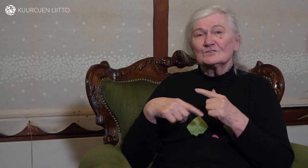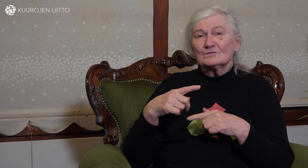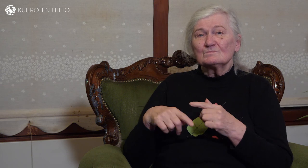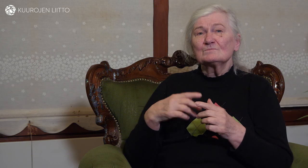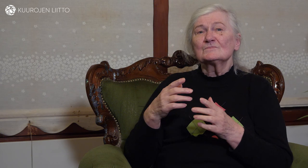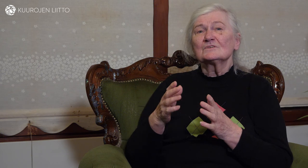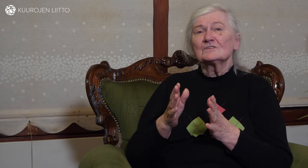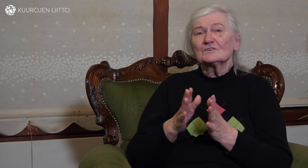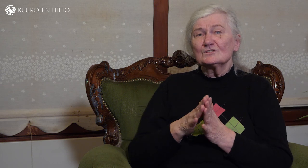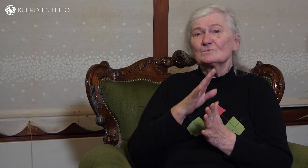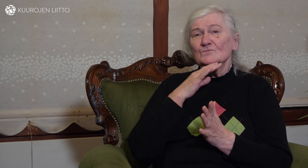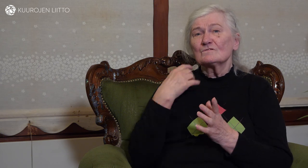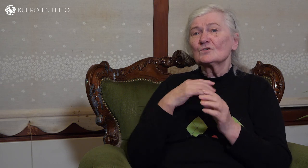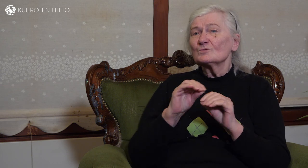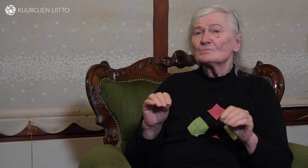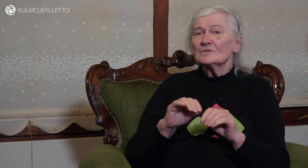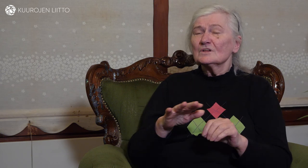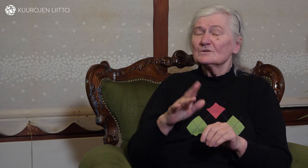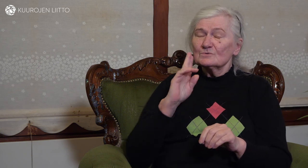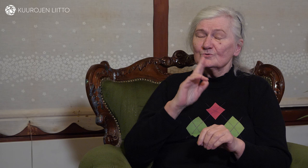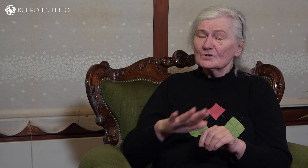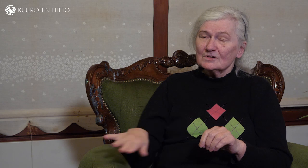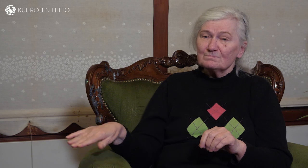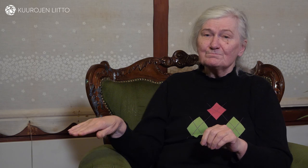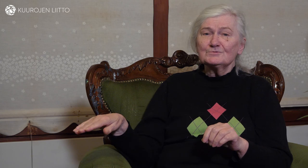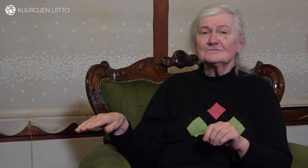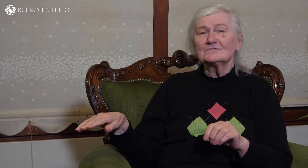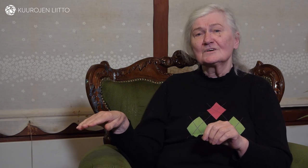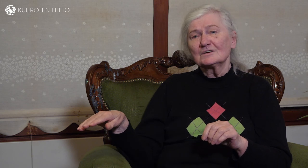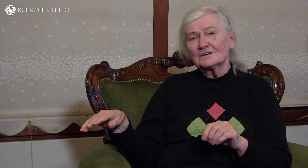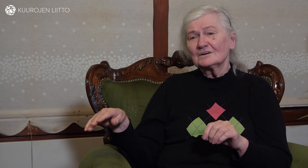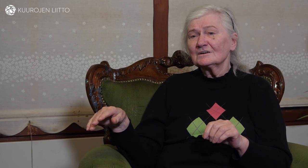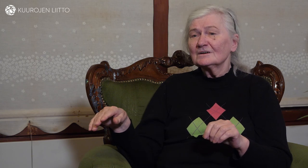Partiotoiminnassa oli mukavaa opettaa kuuroja lapsia.